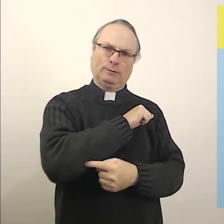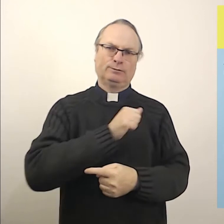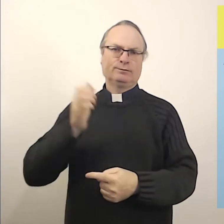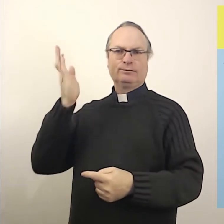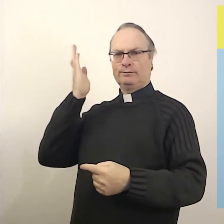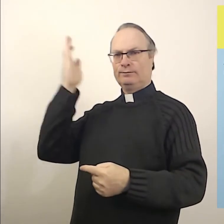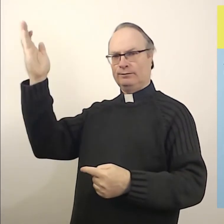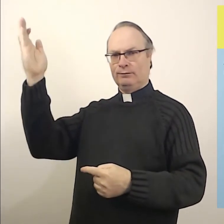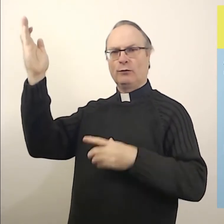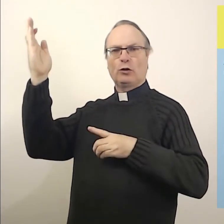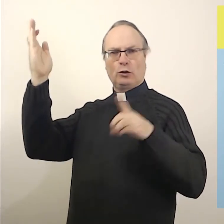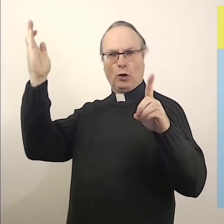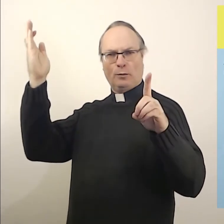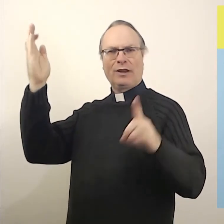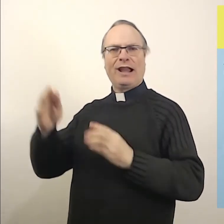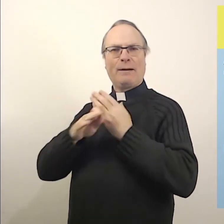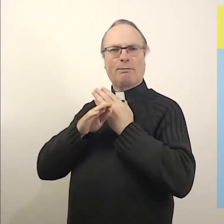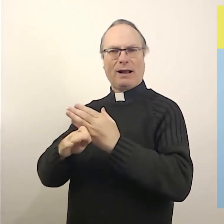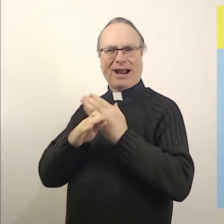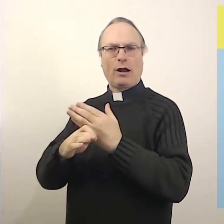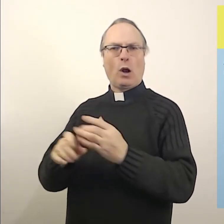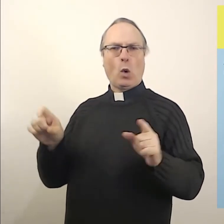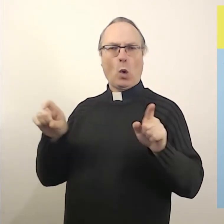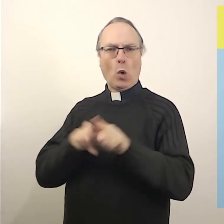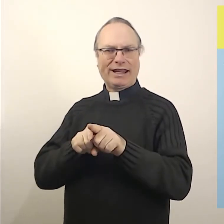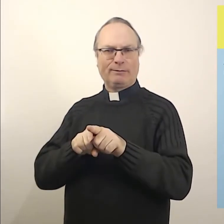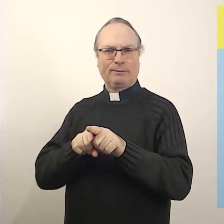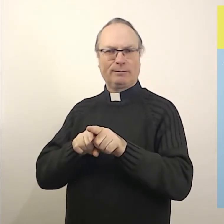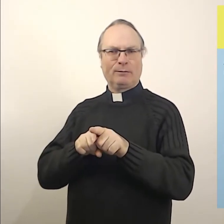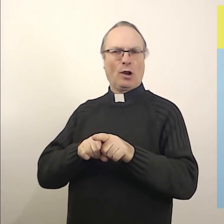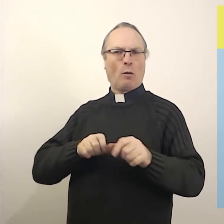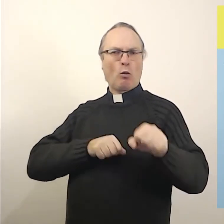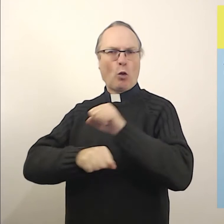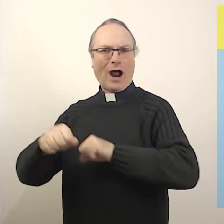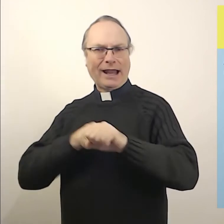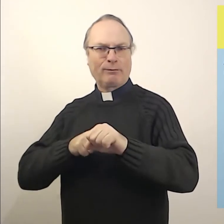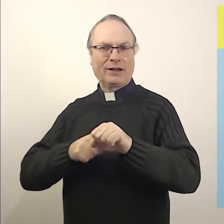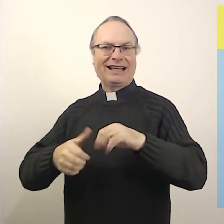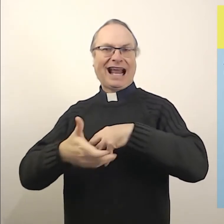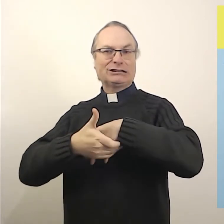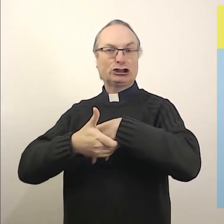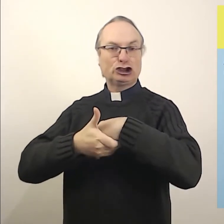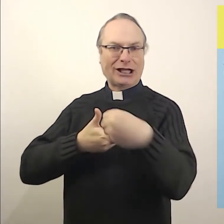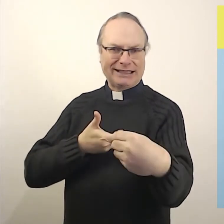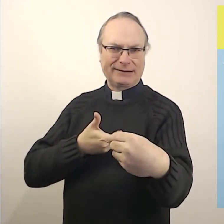Dieu préparera aussi le moyen d'en sortir,